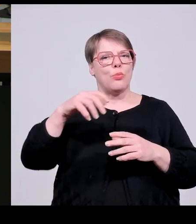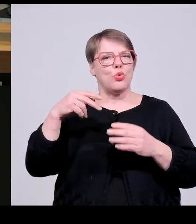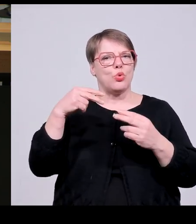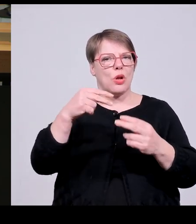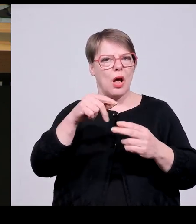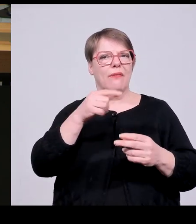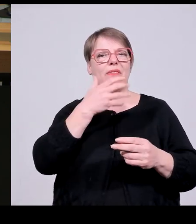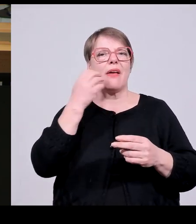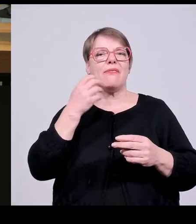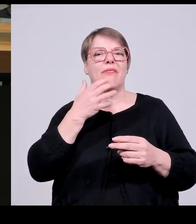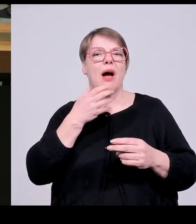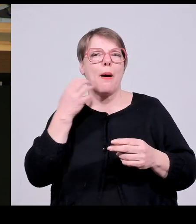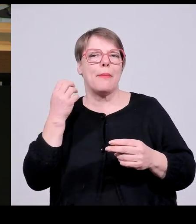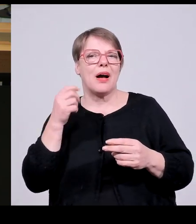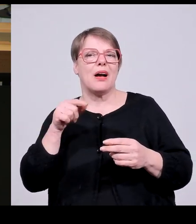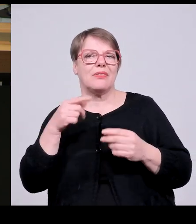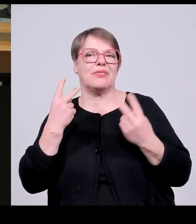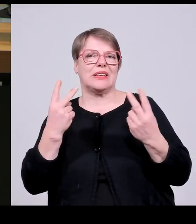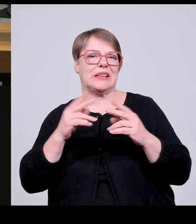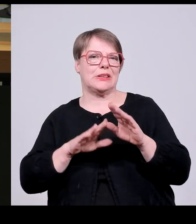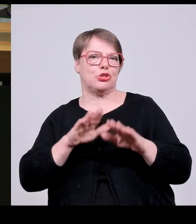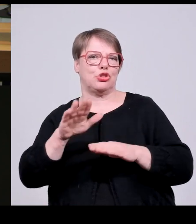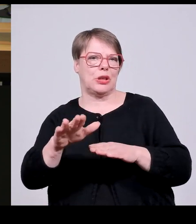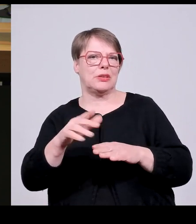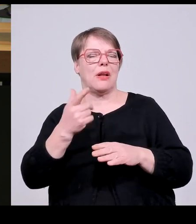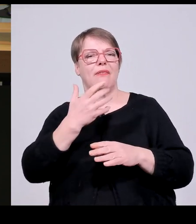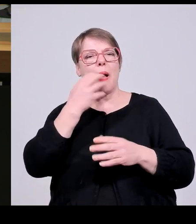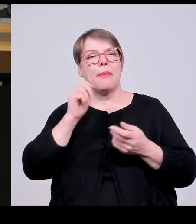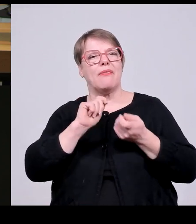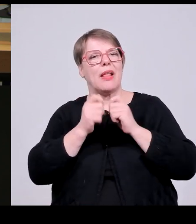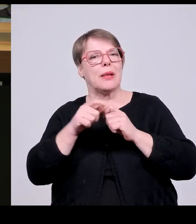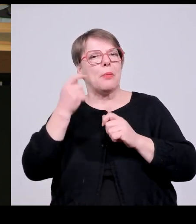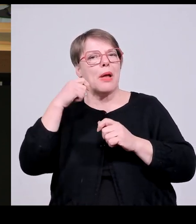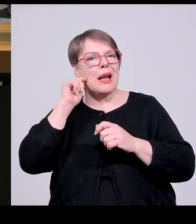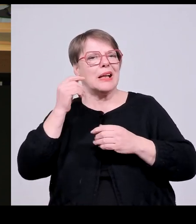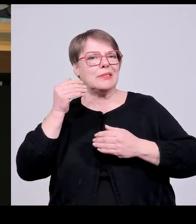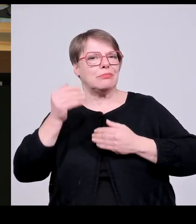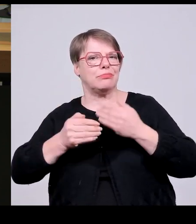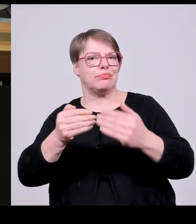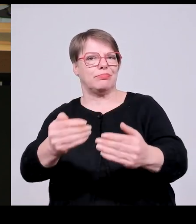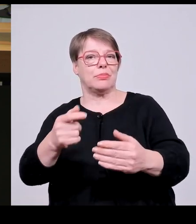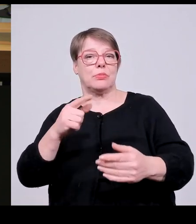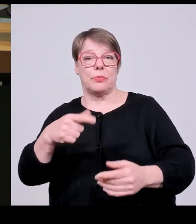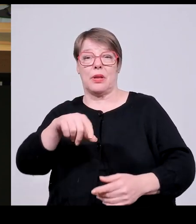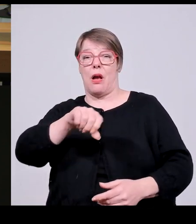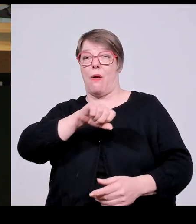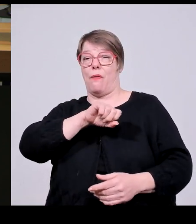die Interessen der Arbeitnehmerinnen und Arbeitnehmer, die gewahrt bleiben und die Arbeitsverhältnisse zu